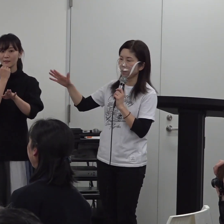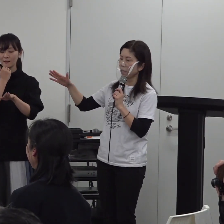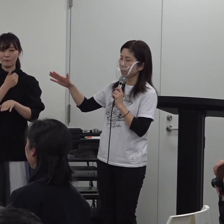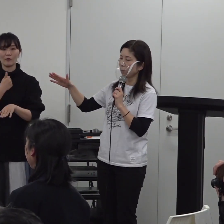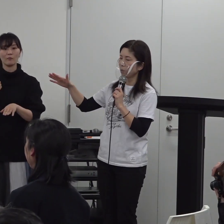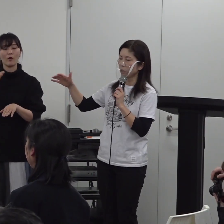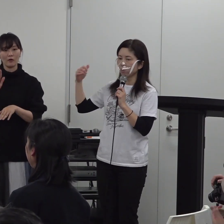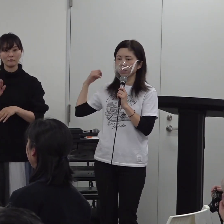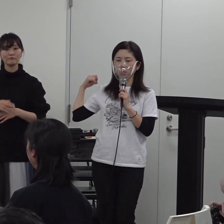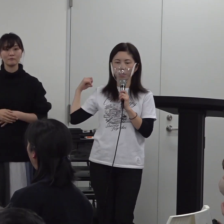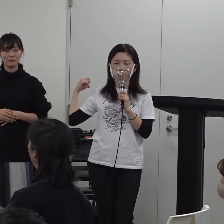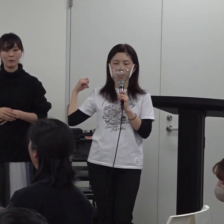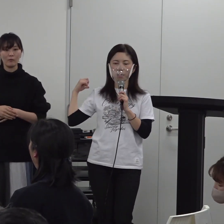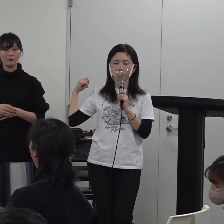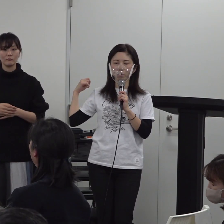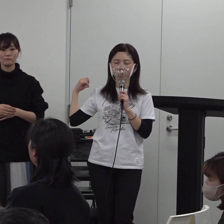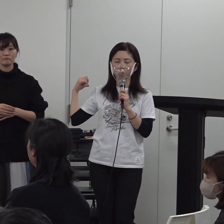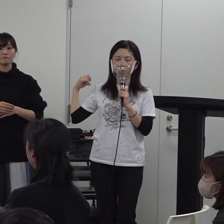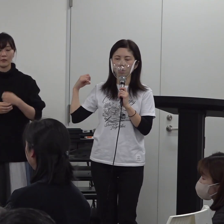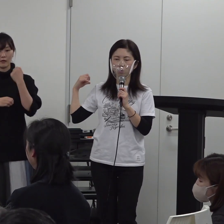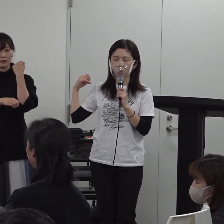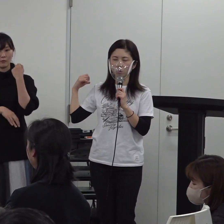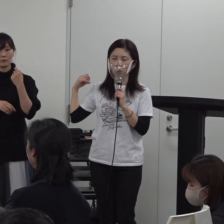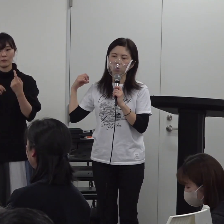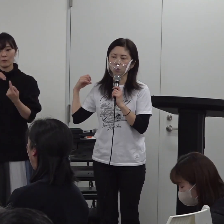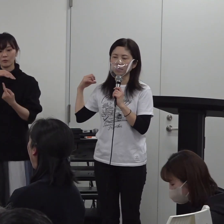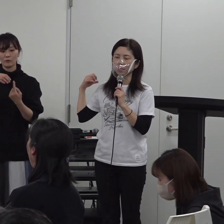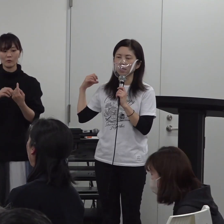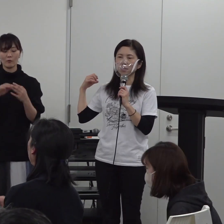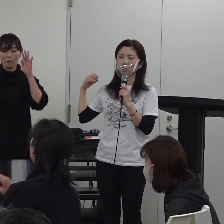基本1人でね見えないところに置いて いくっていうことはしないんですけれども